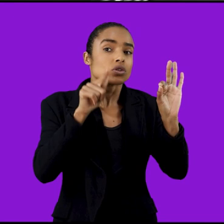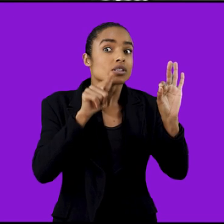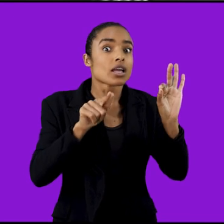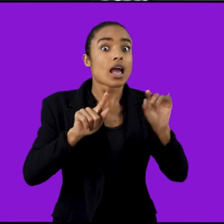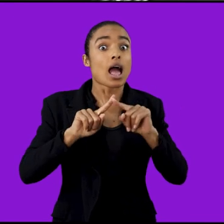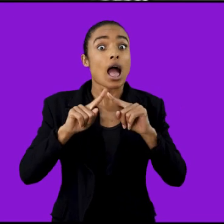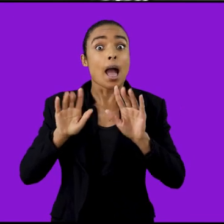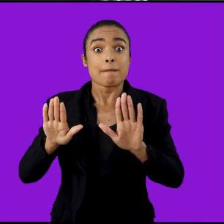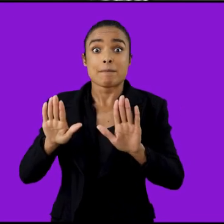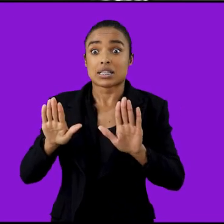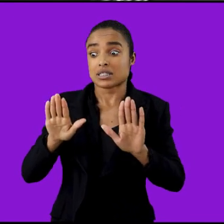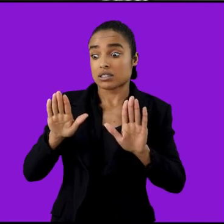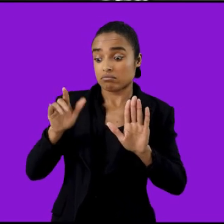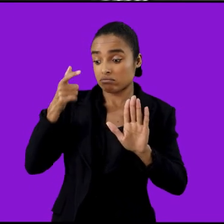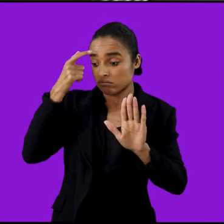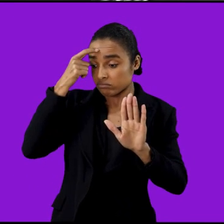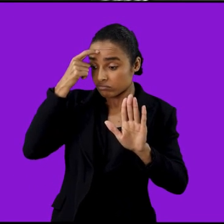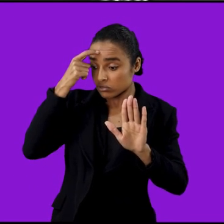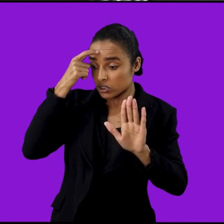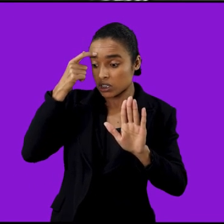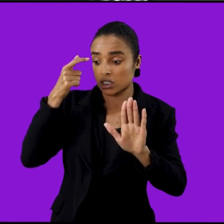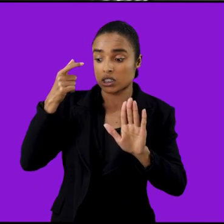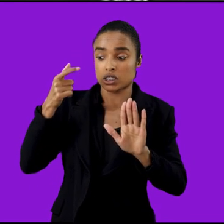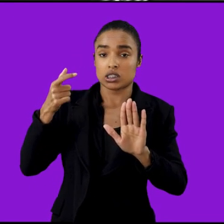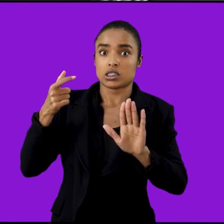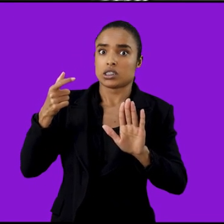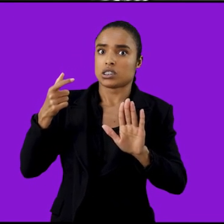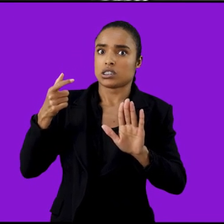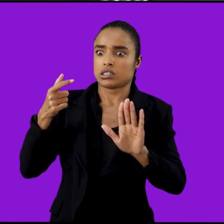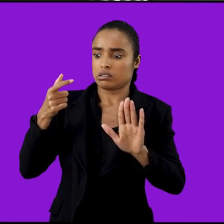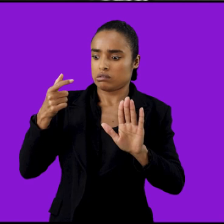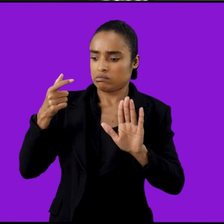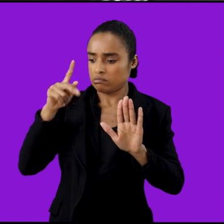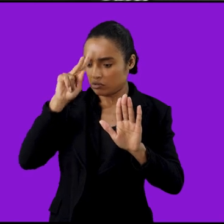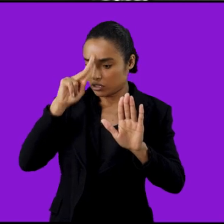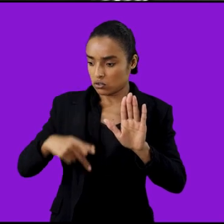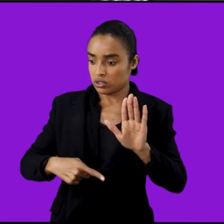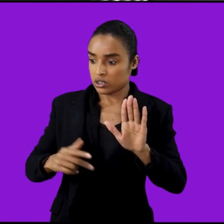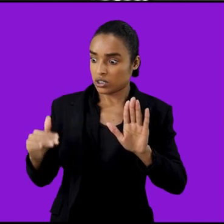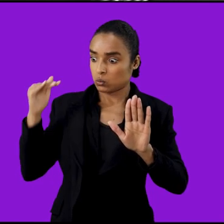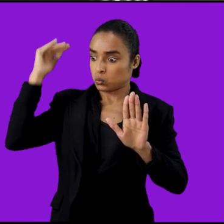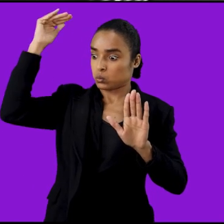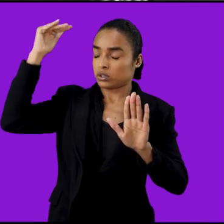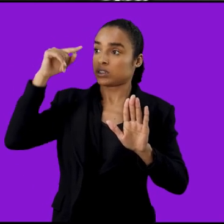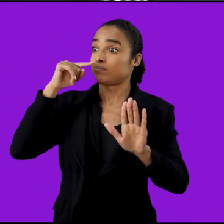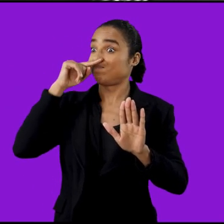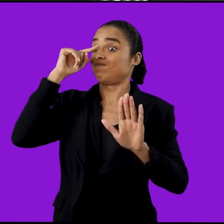exemplo não tiver o grau de maturidade certa… A autoconfiança ela vira arrogância… Segurança